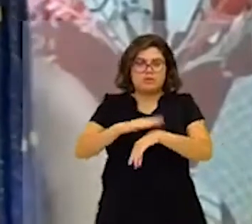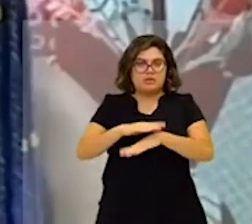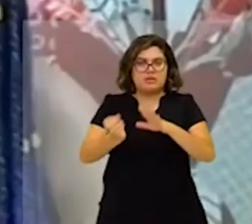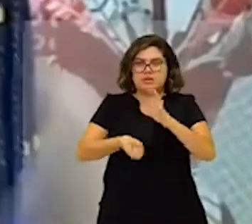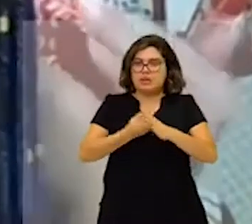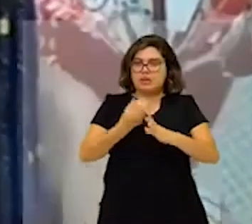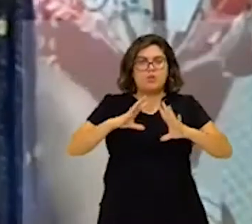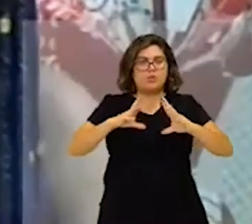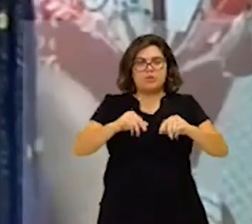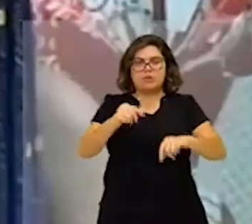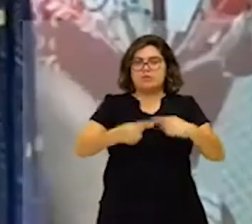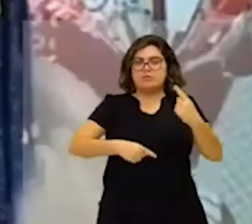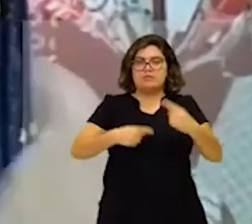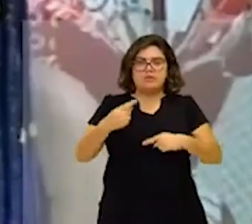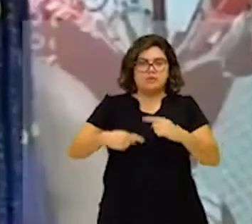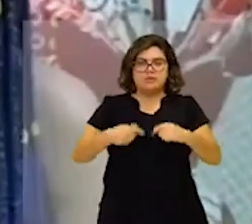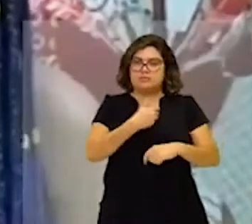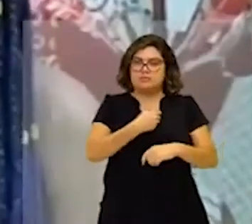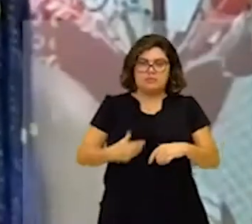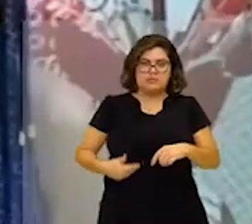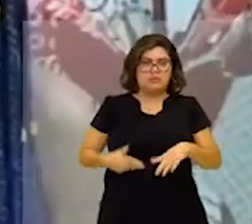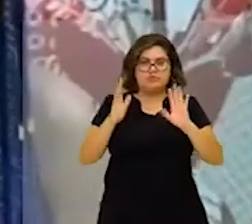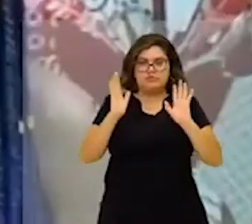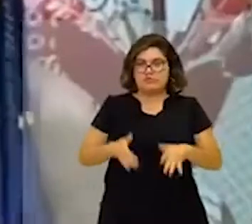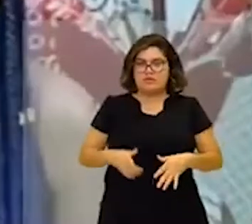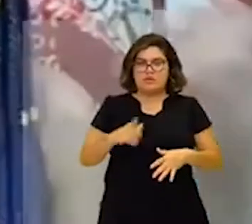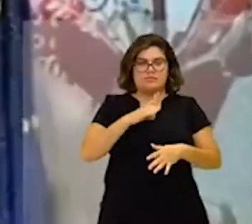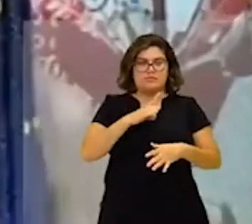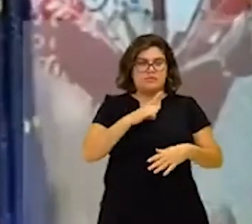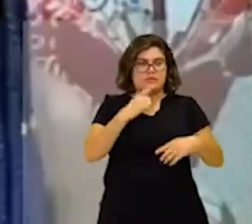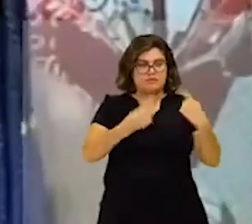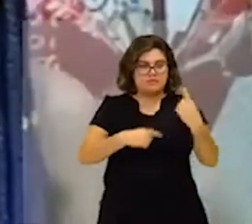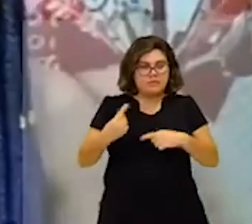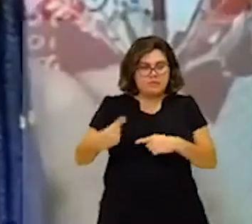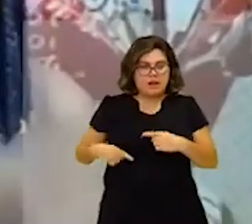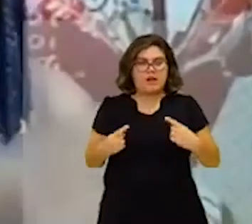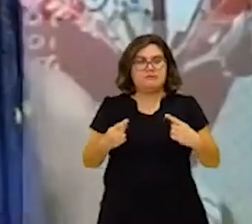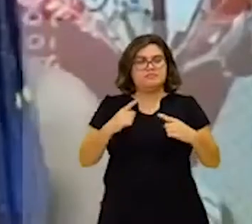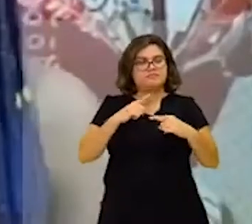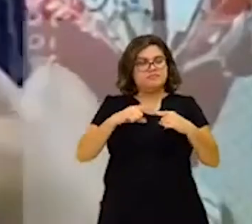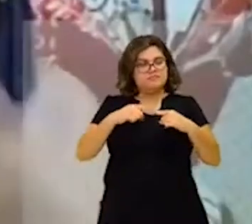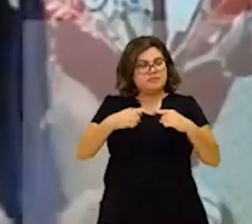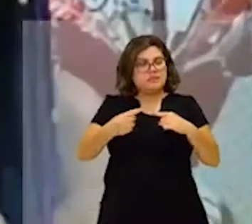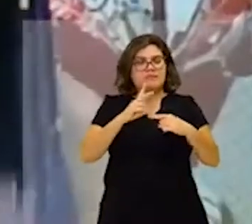as políticas públicas já está ali esse debate e querendo ou não atraindo a uma população que